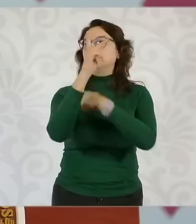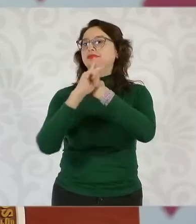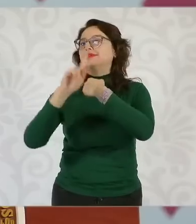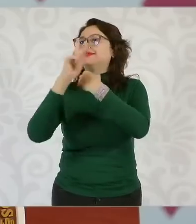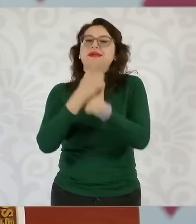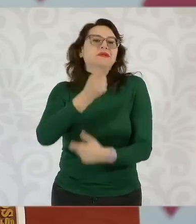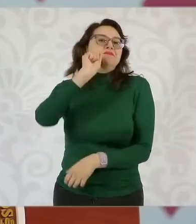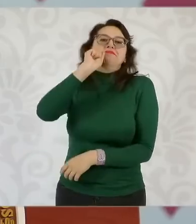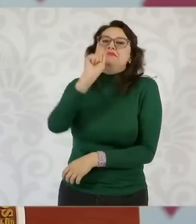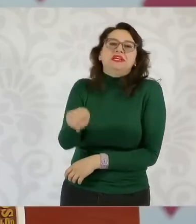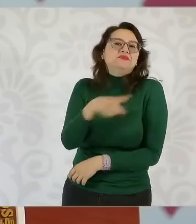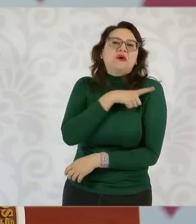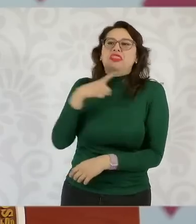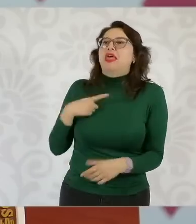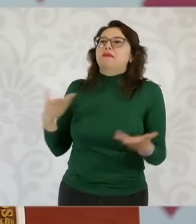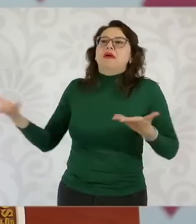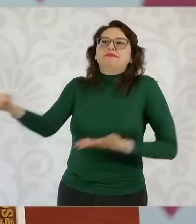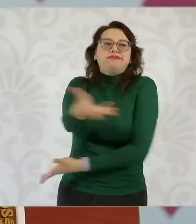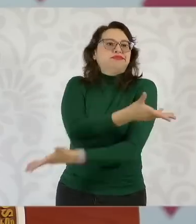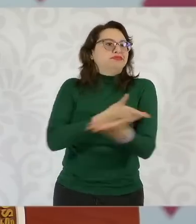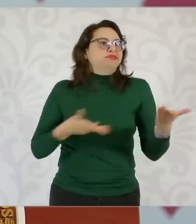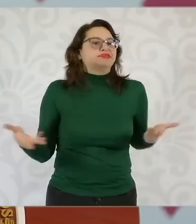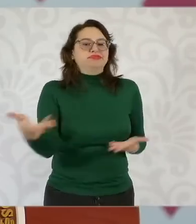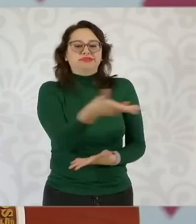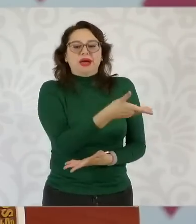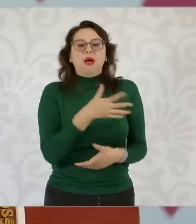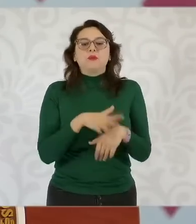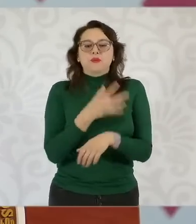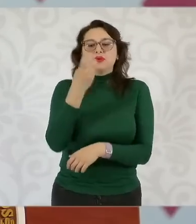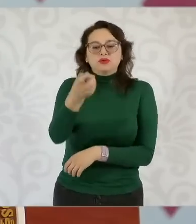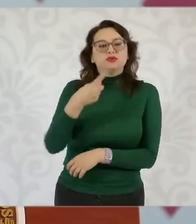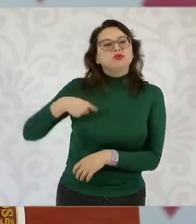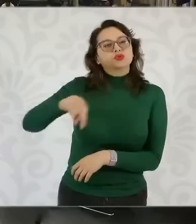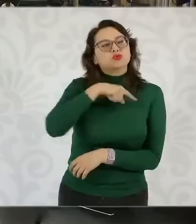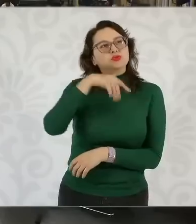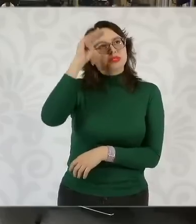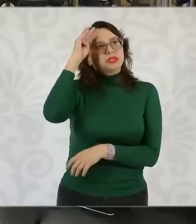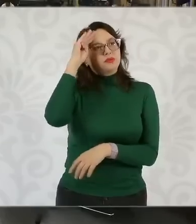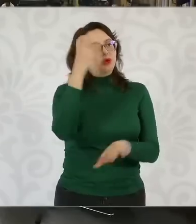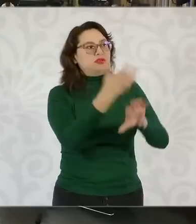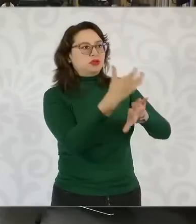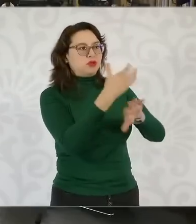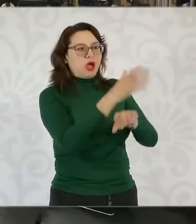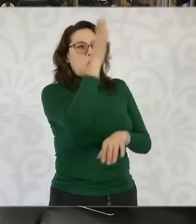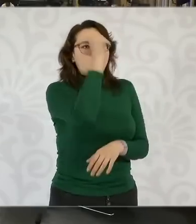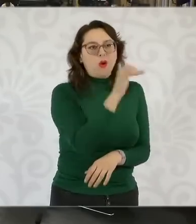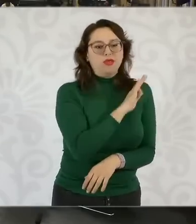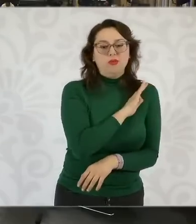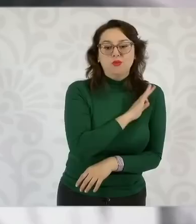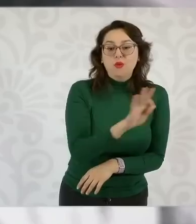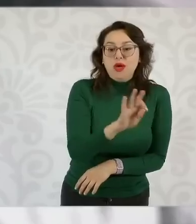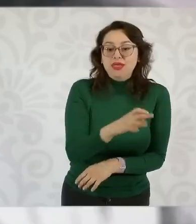a llegar a un acuerdo con Estados Unidos eh pero fíjense la gente la misma moneda todo que siempre